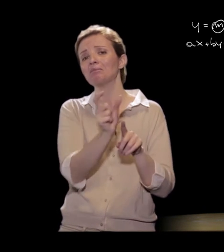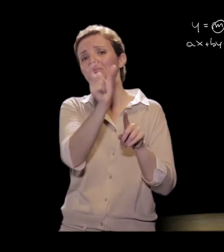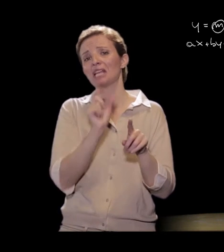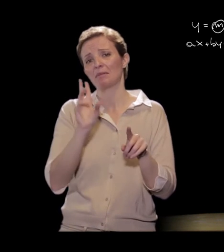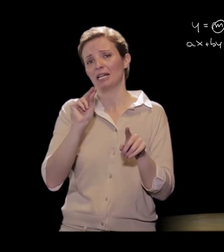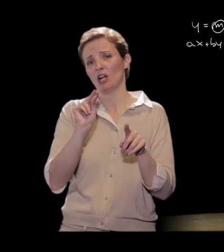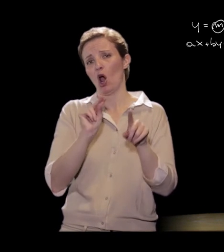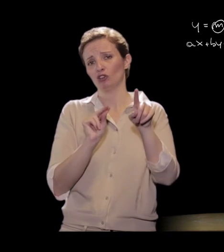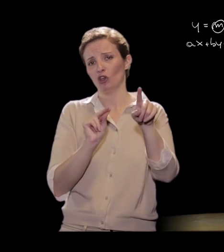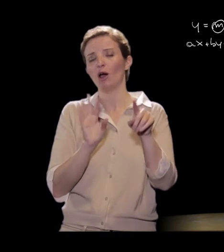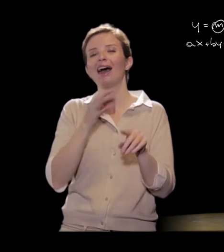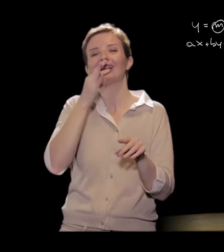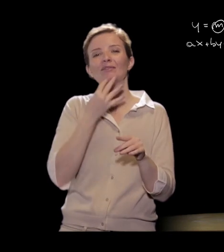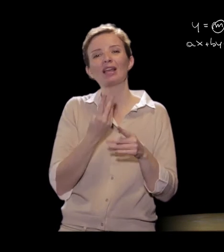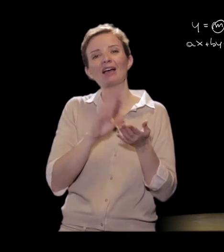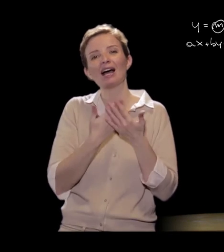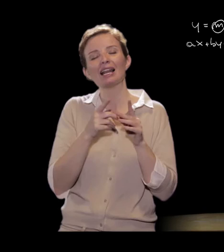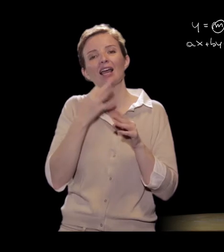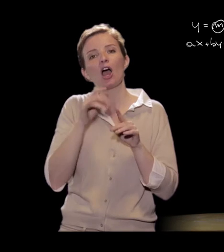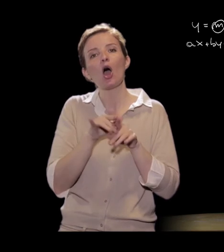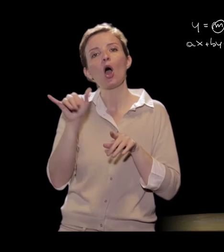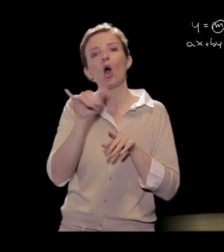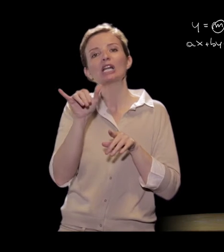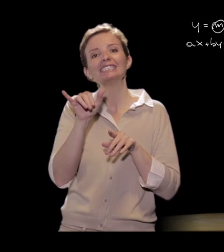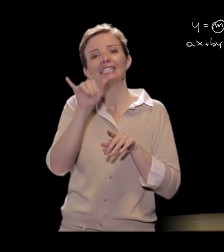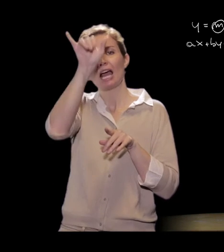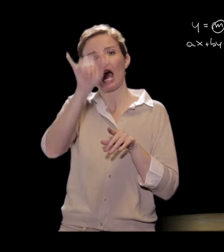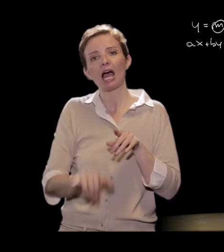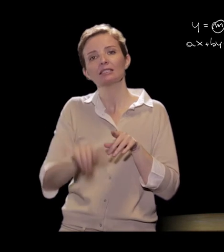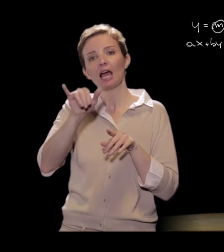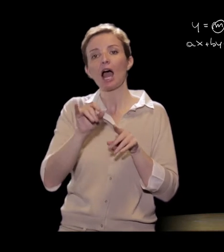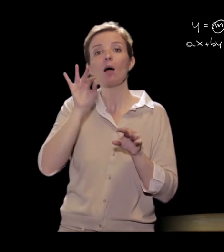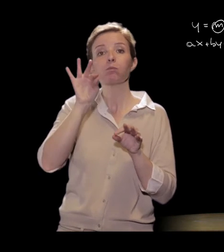cioè l'ordinata del punto di intersezione della retta con l'asse delle y.